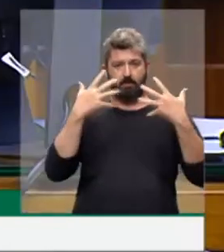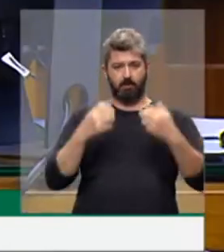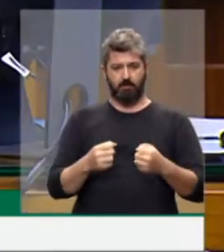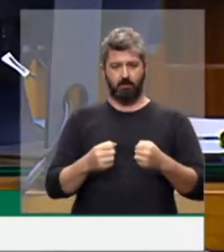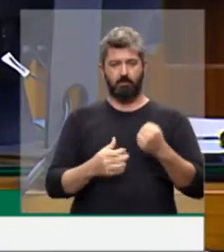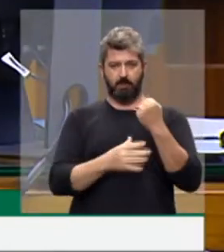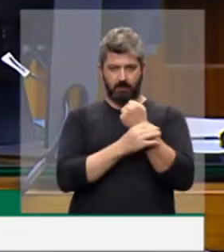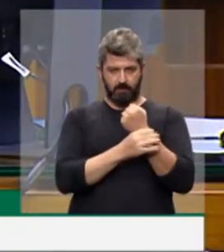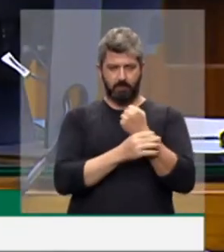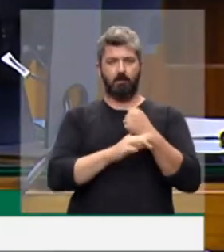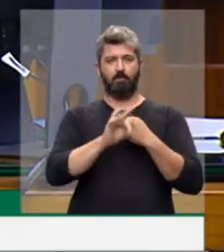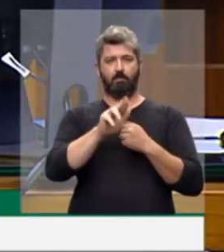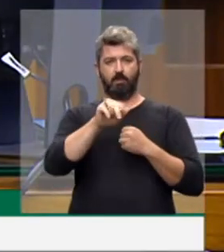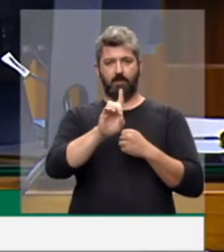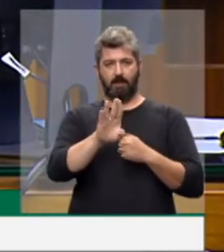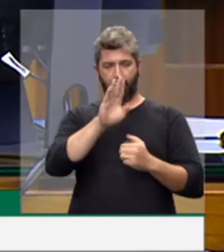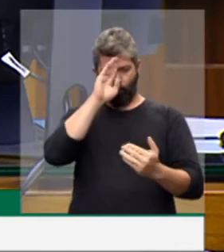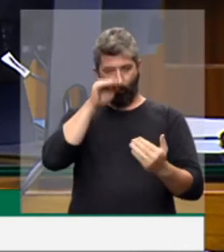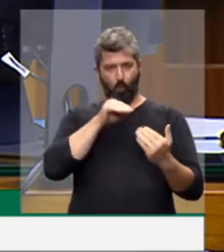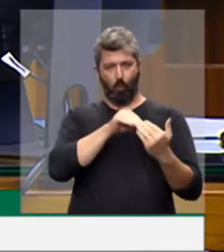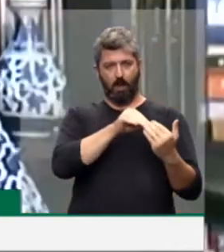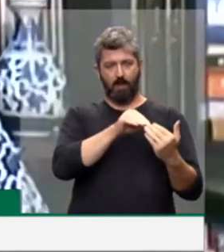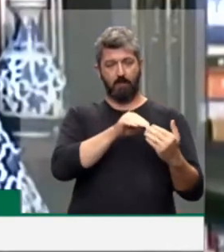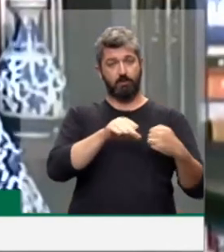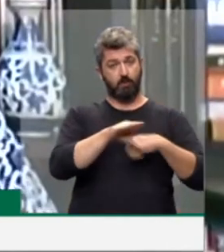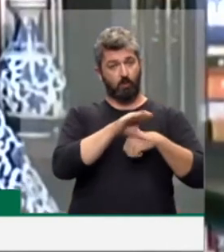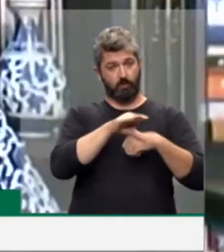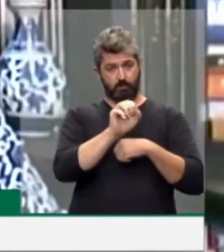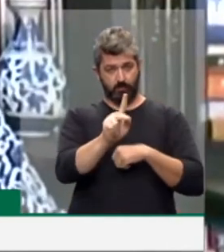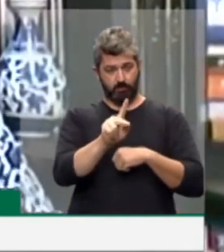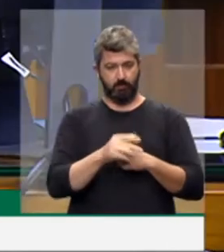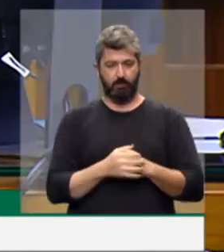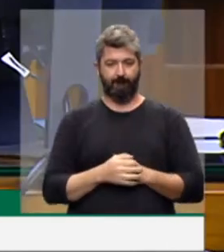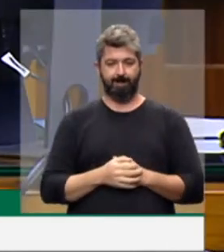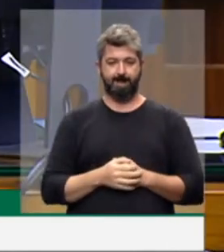ORIGINAL DO DEPUTADO RIGONI. POR ISSO MESMO PEÇO AOS SENHORES LÍDERES, VAMOS GARANTIR QUE O FUNDEB SEJA